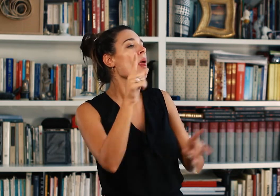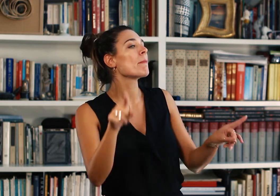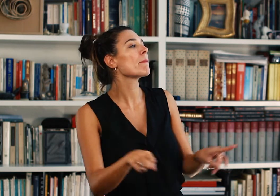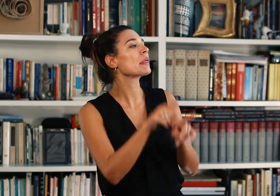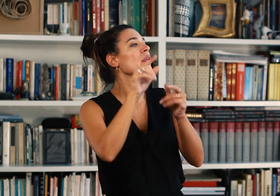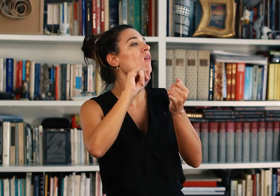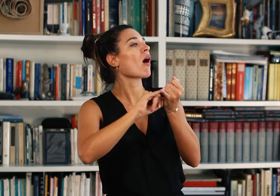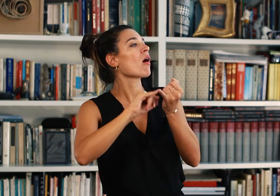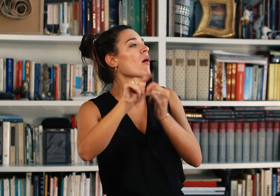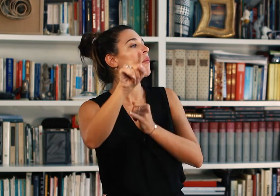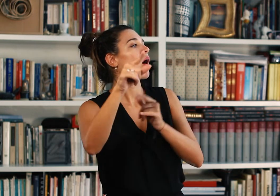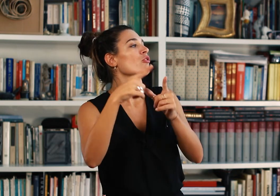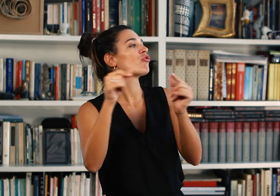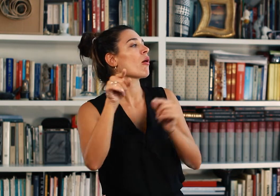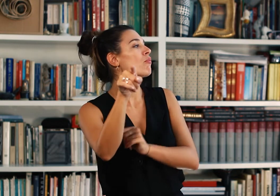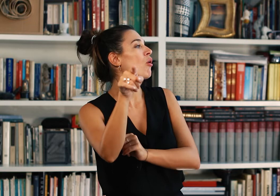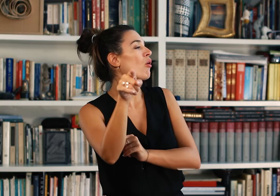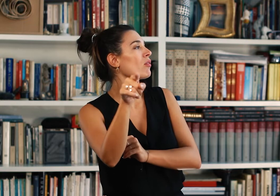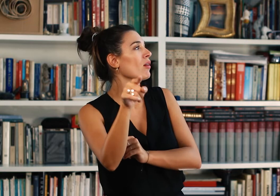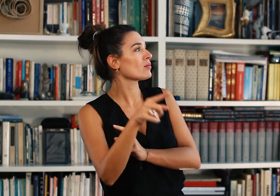di un'altra cosa essere quella donna.